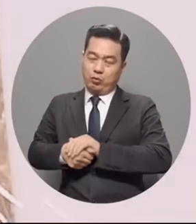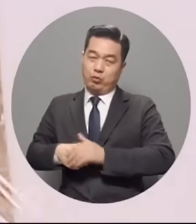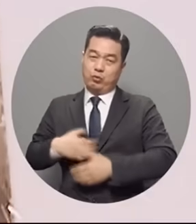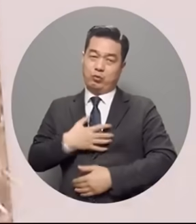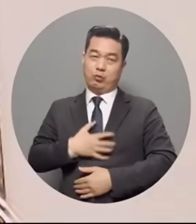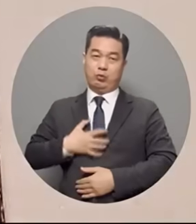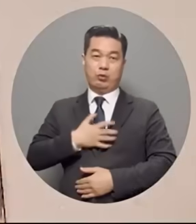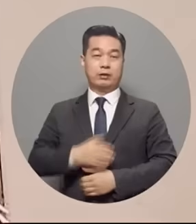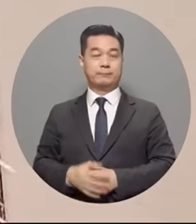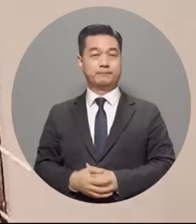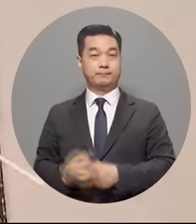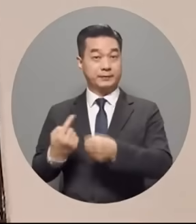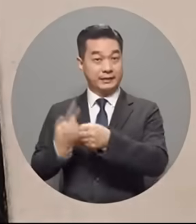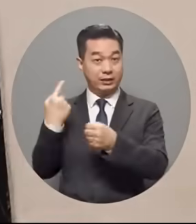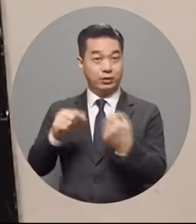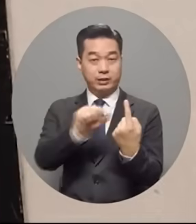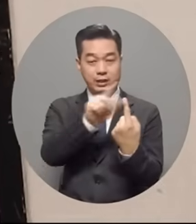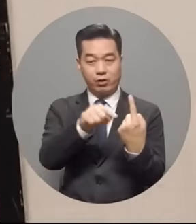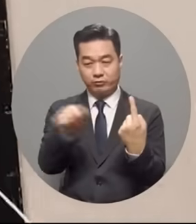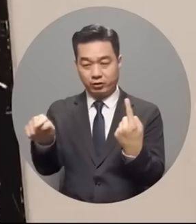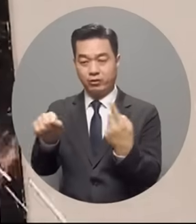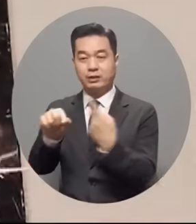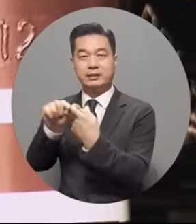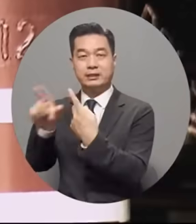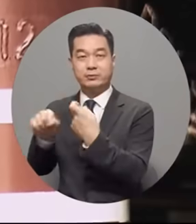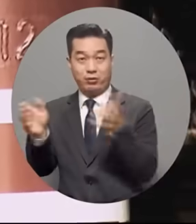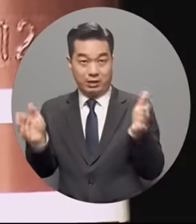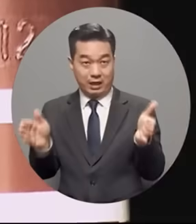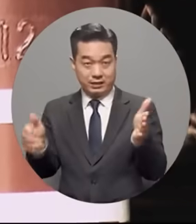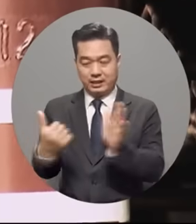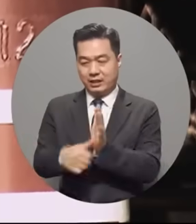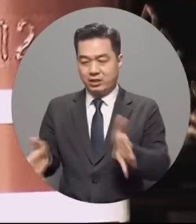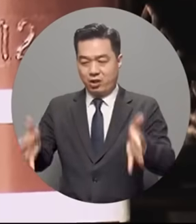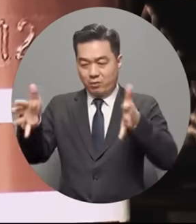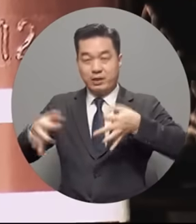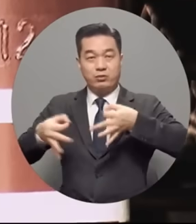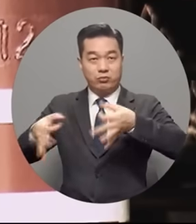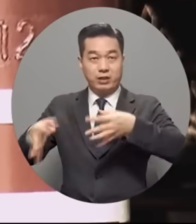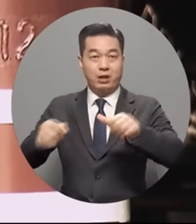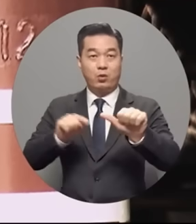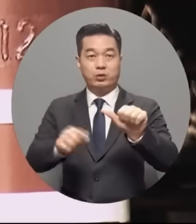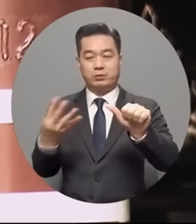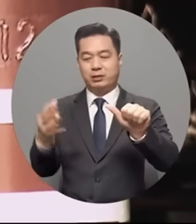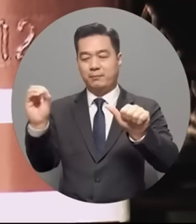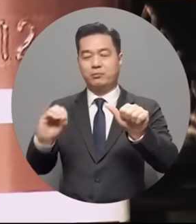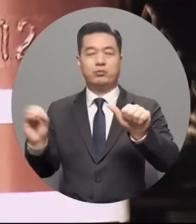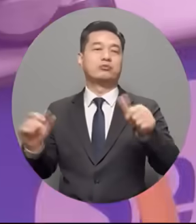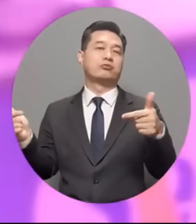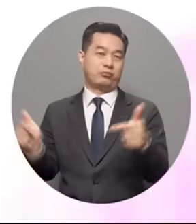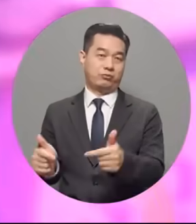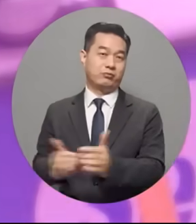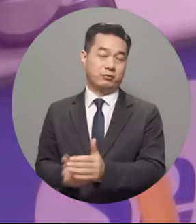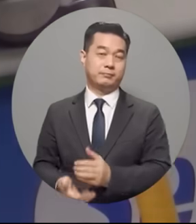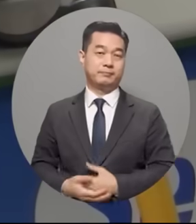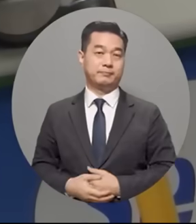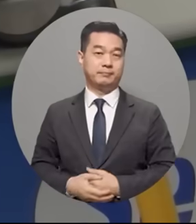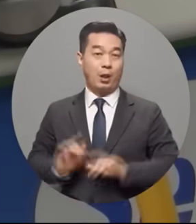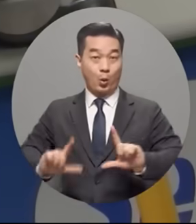더욱 위축될 수밖에 없습니다. 지난해 1월부터 11월까지 설비 투자도 5.4%나 감소했습니다.